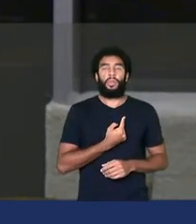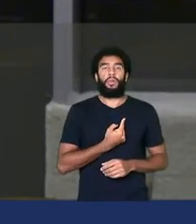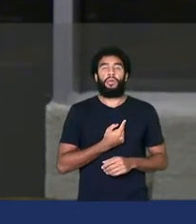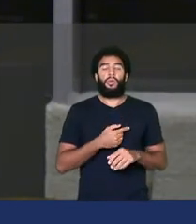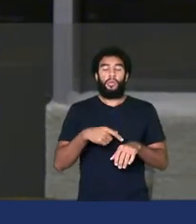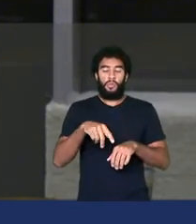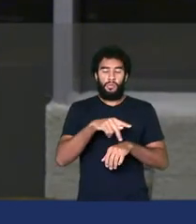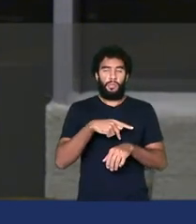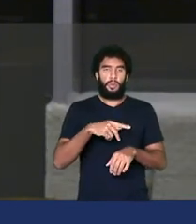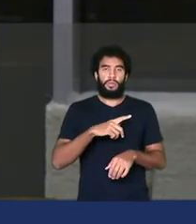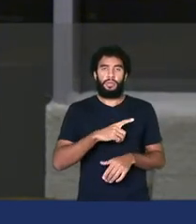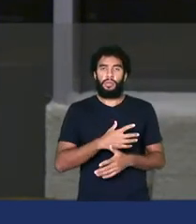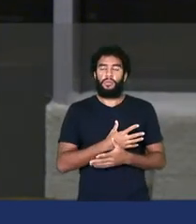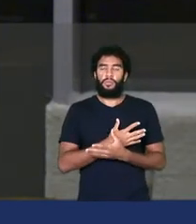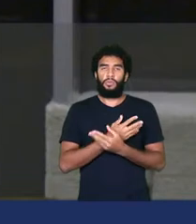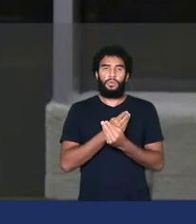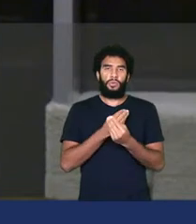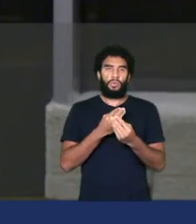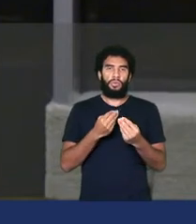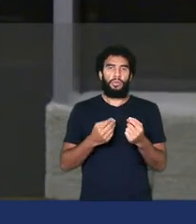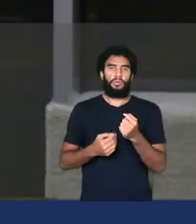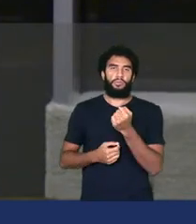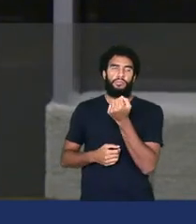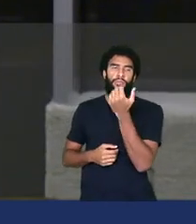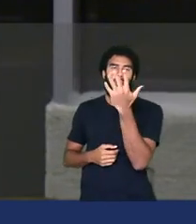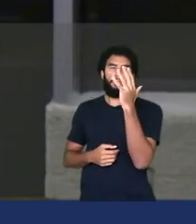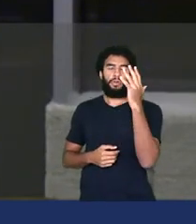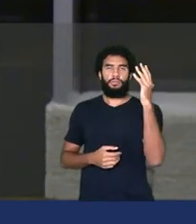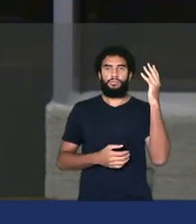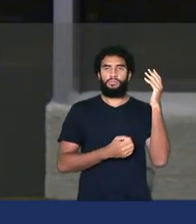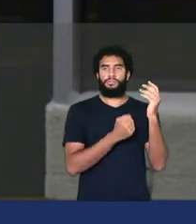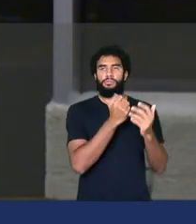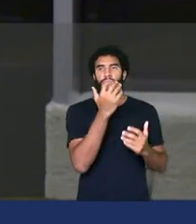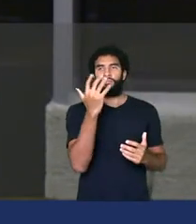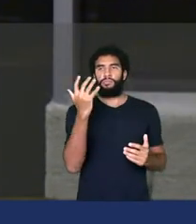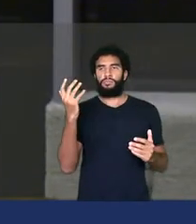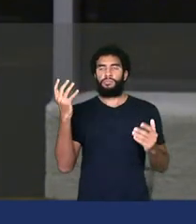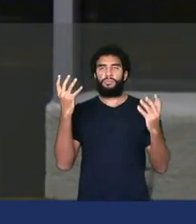AMBIENTAL. NÓS SOMOS UM PAÍS MUITO RICO DO PONTO DE VISTA DAS RIQUEZAS NATURAIS E NÓS